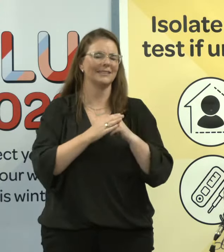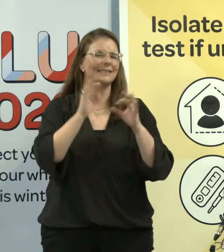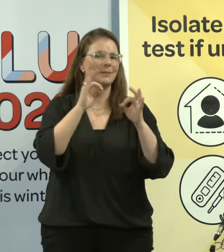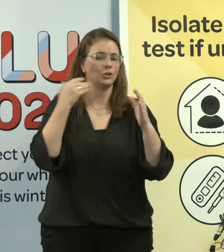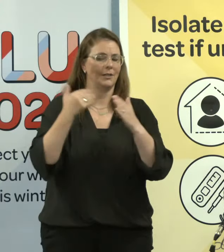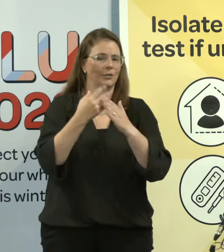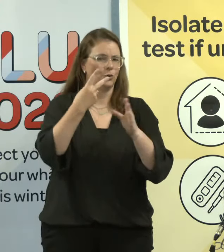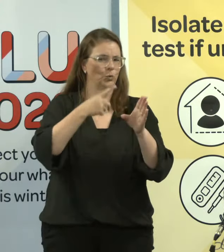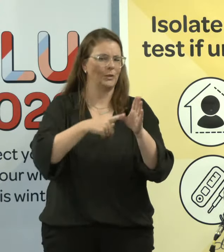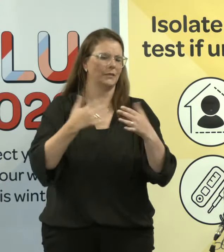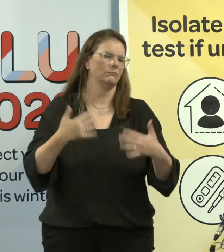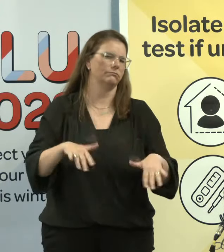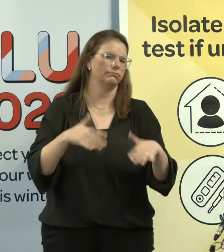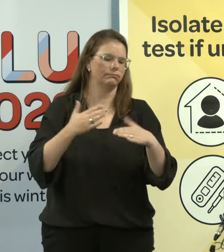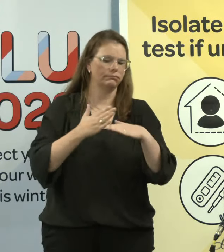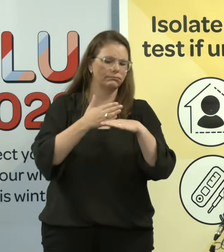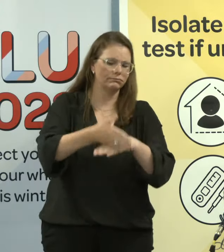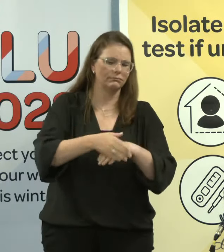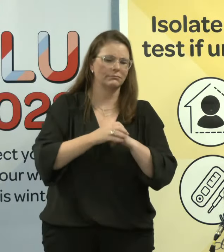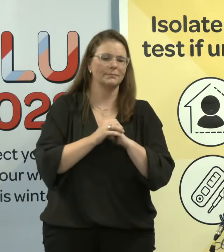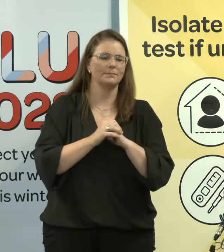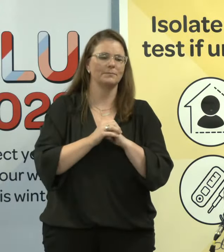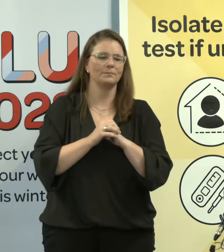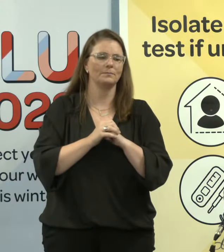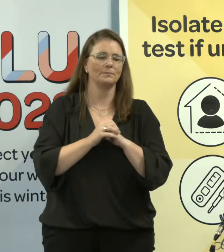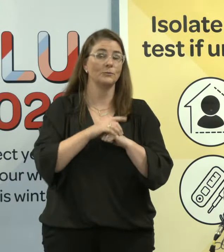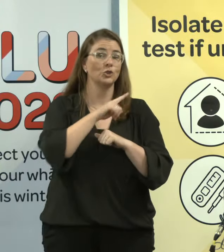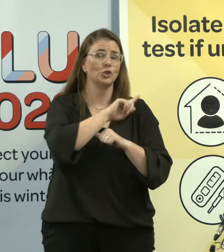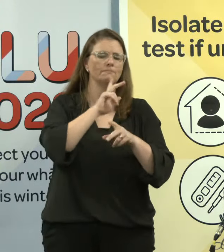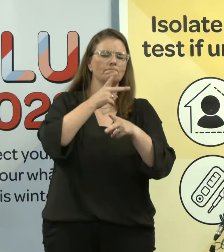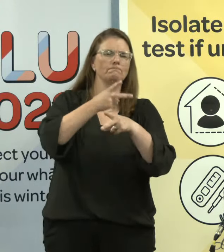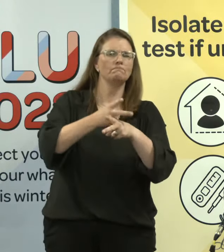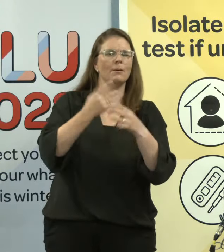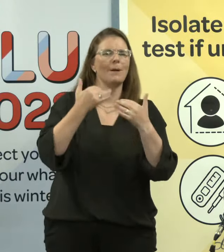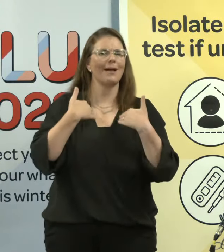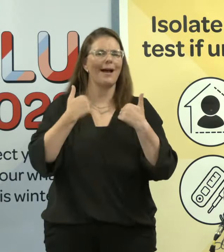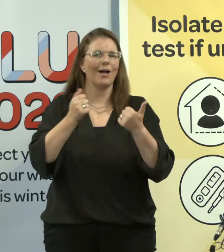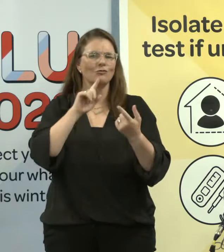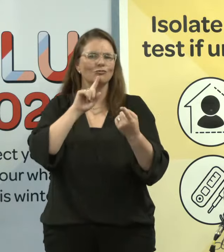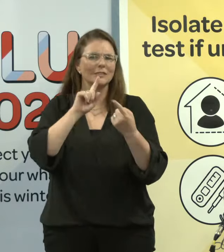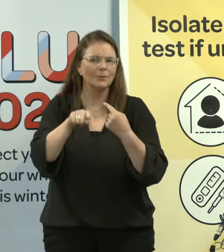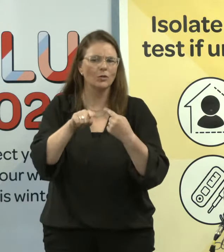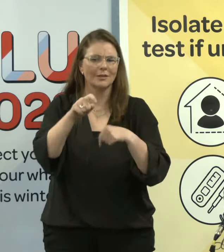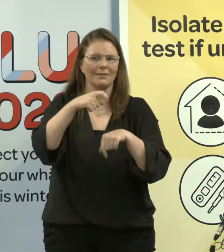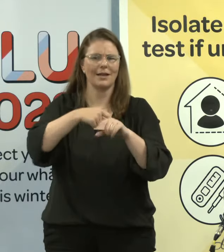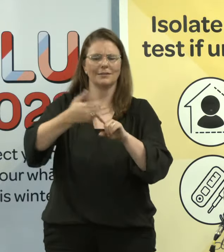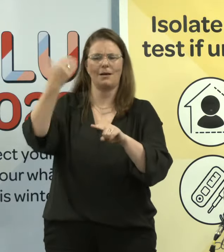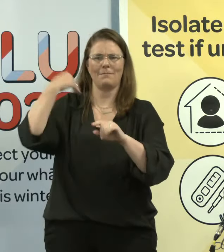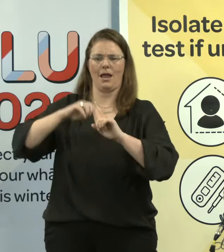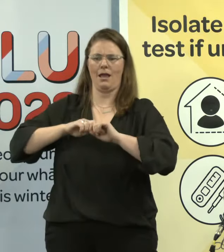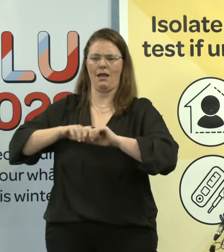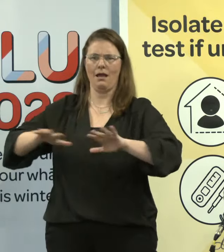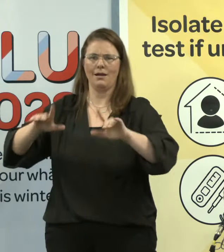iwi, me roto i nga tau e rima kua taha ake nei, ko tana takoha